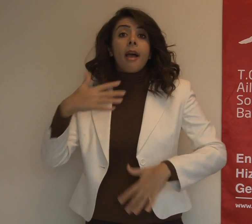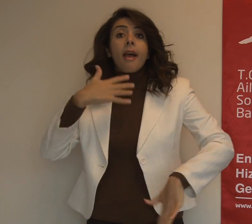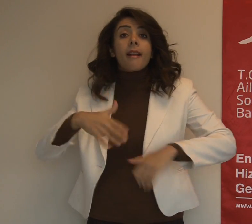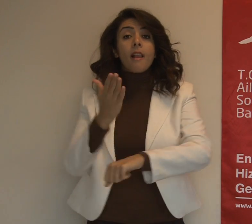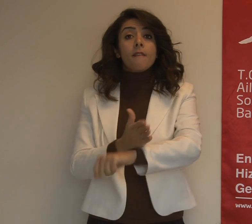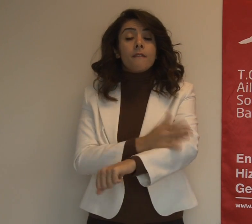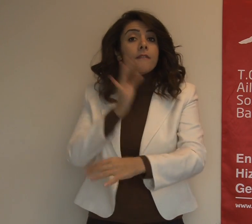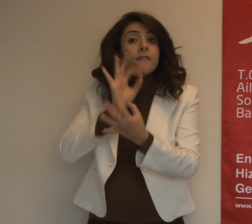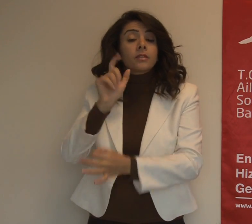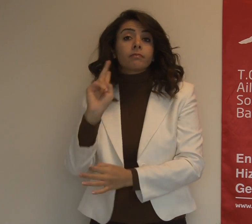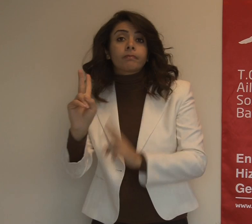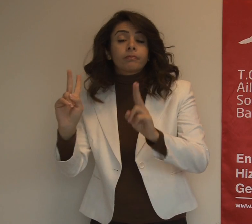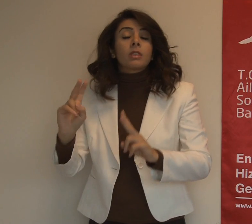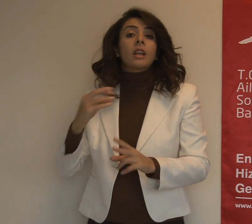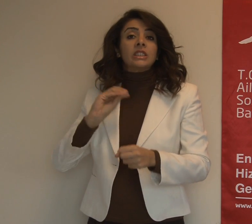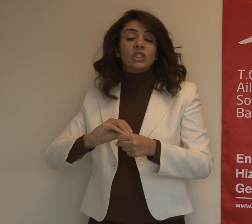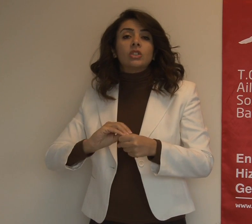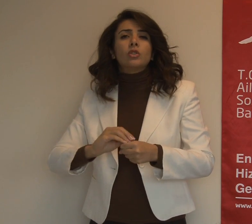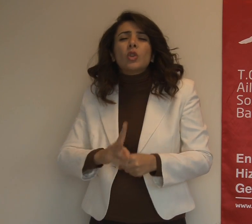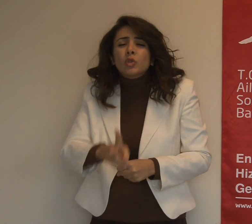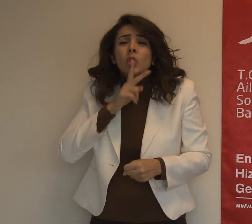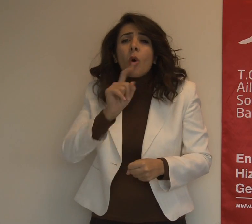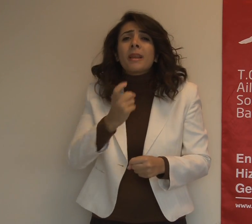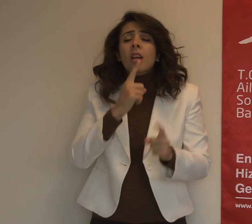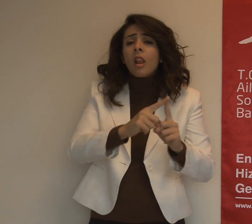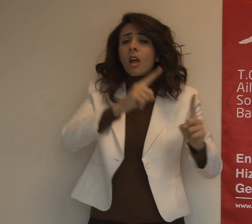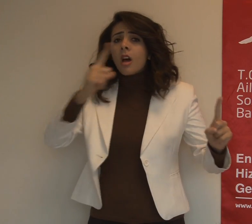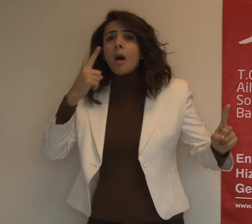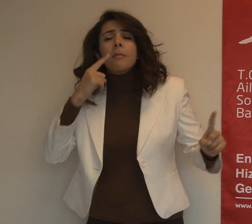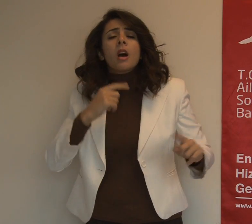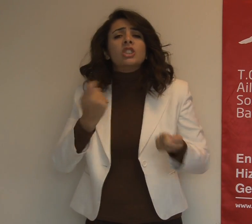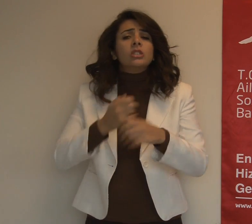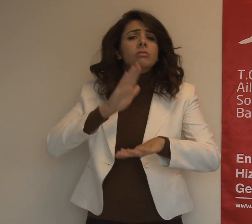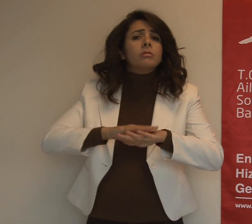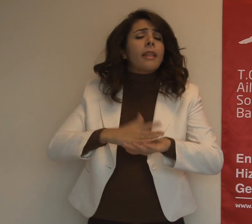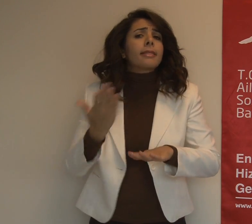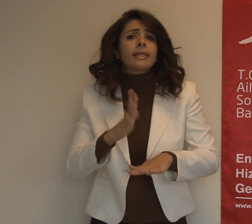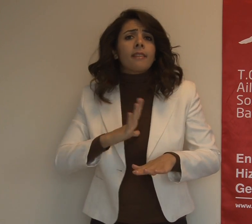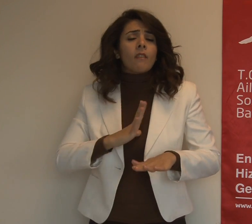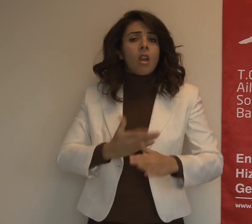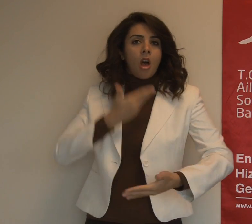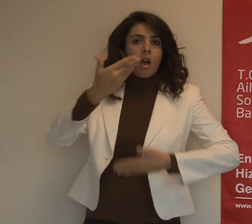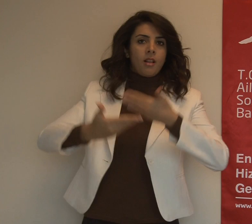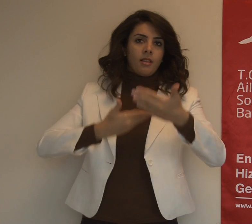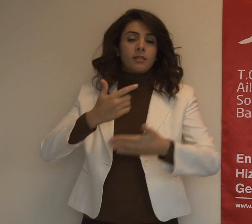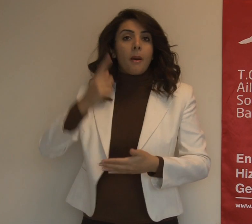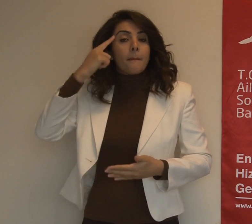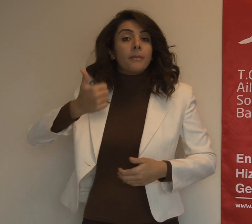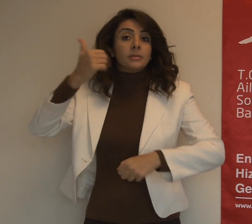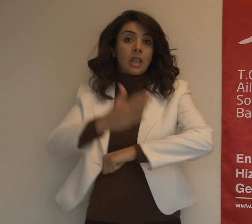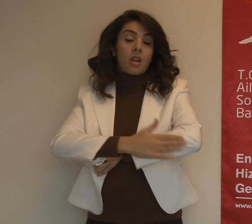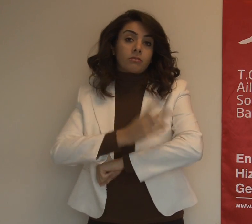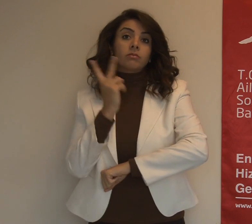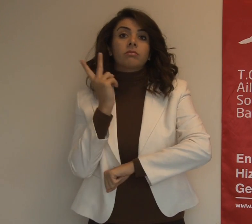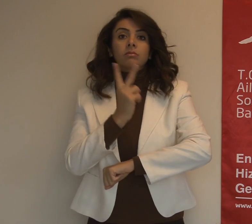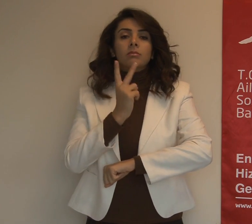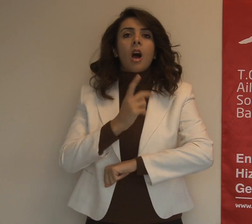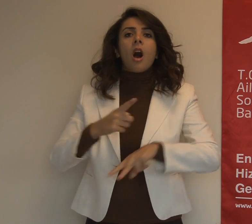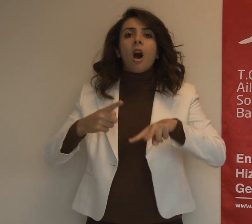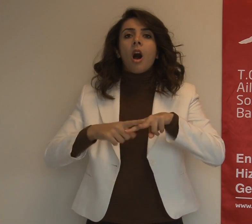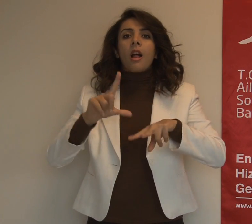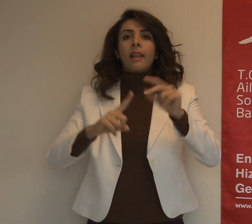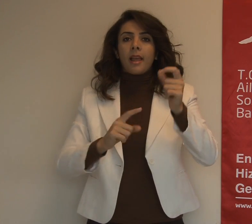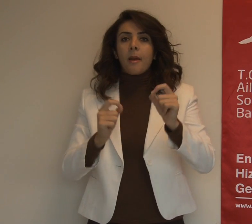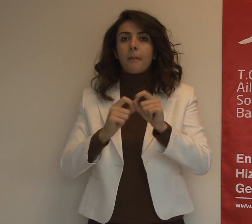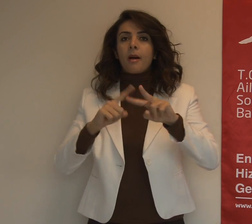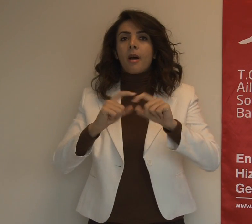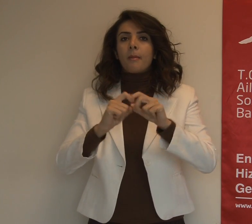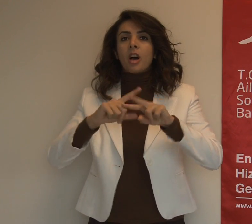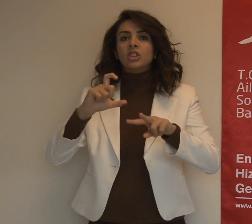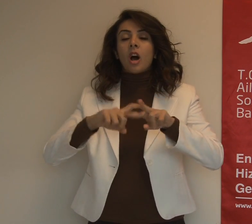engelli vatandaşlara yönelik son 11 yılda yaptıkları çalışmaları anlattı. Başbakan Yardımcısı Ali Babacan,